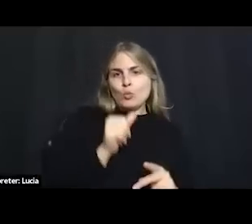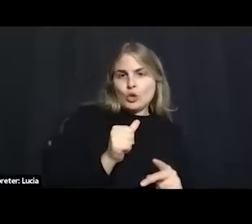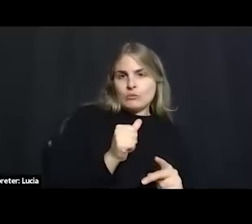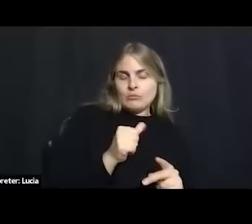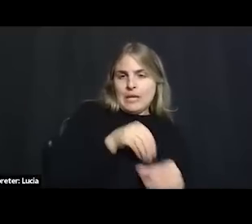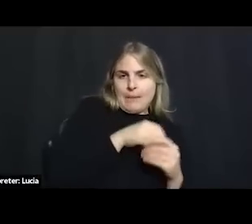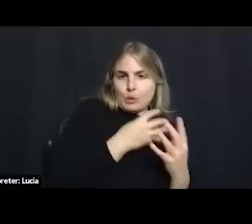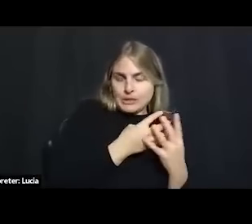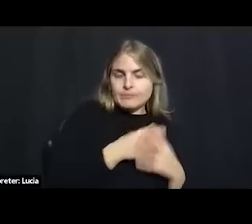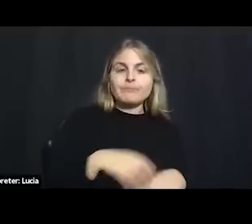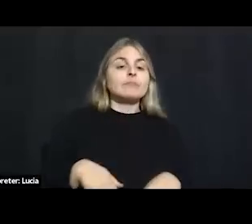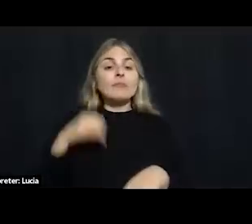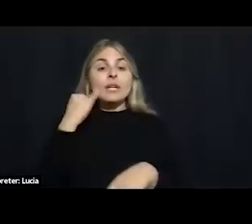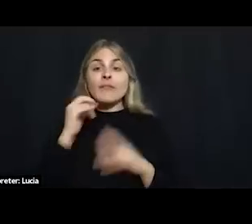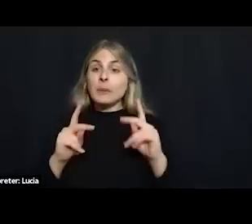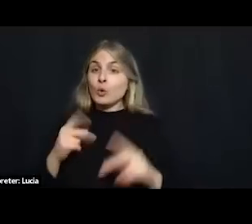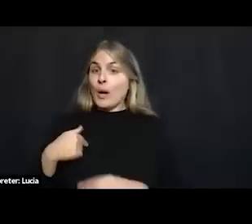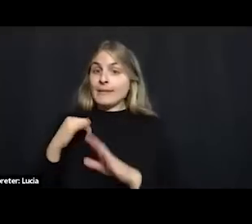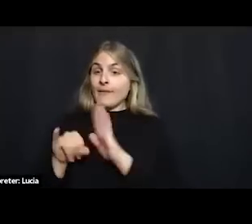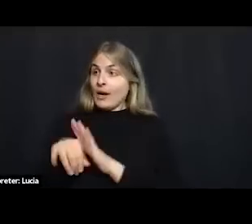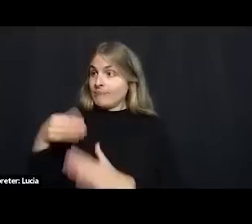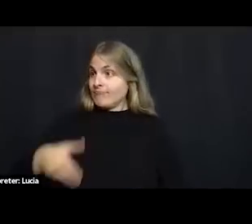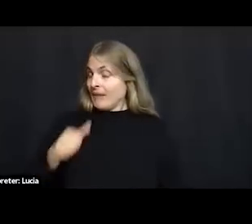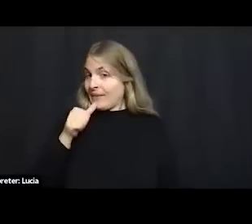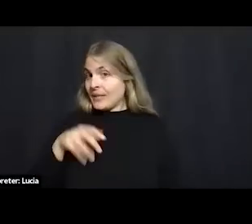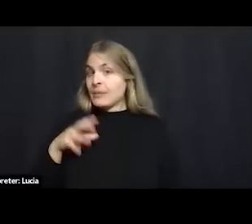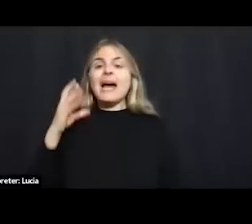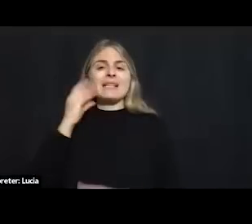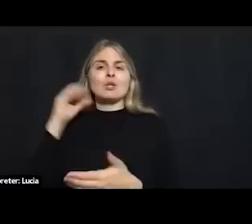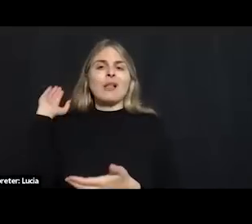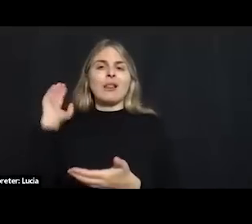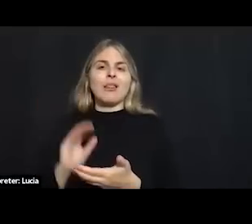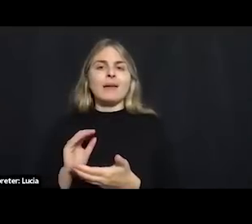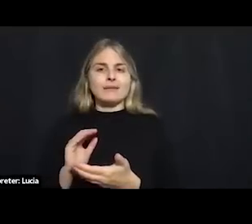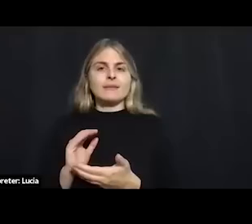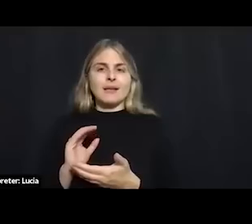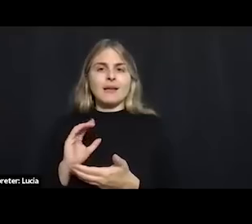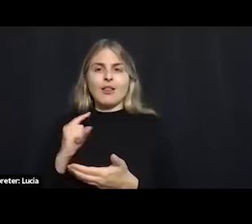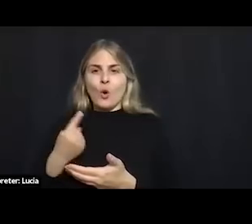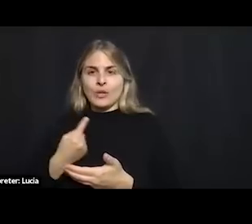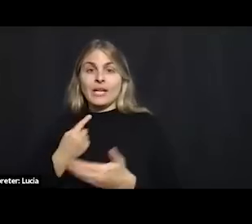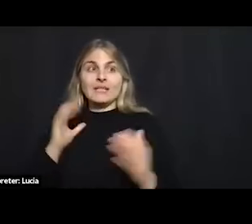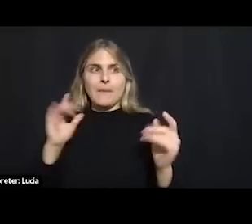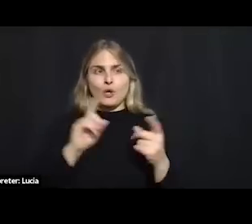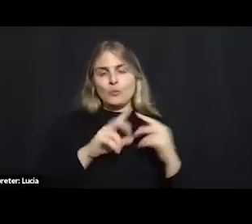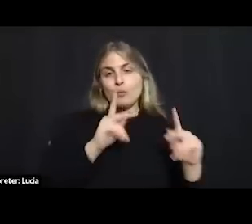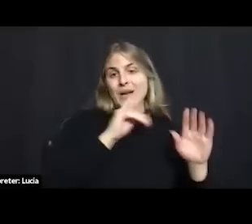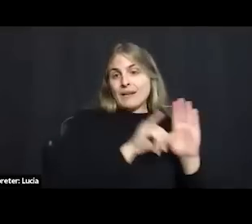Aquellos que se identificaron como mujeres tendían a experimentar menos soledad social en promedio en comparación con quienes se identificaron como hombres.